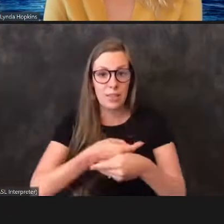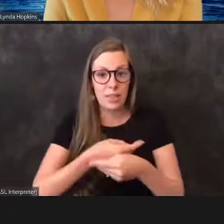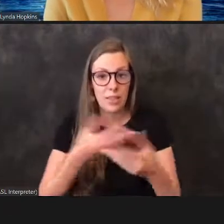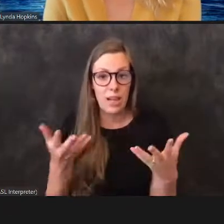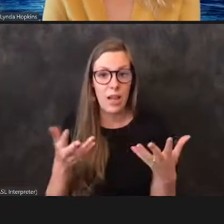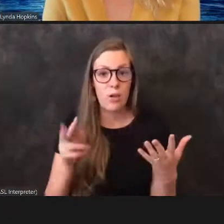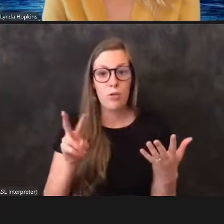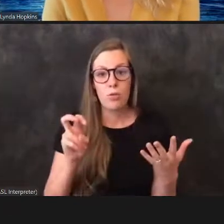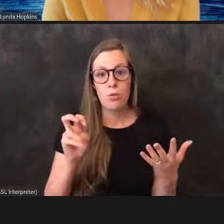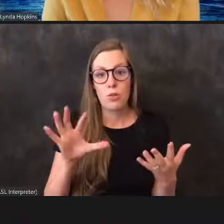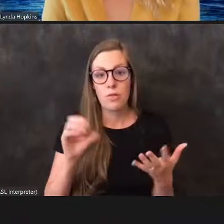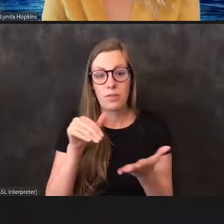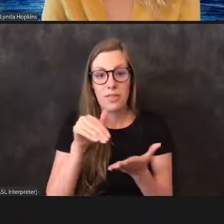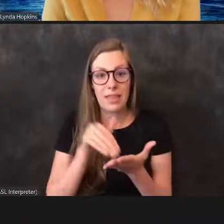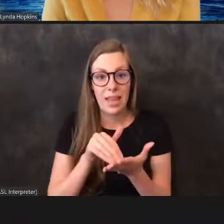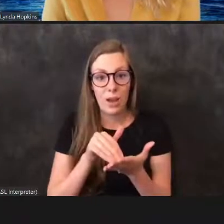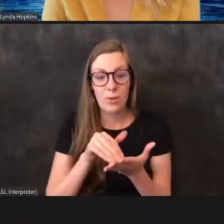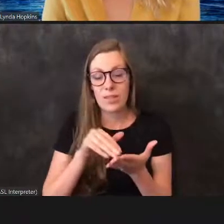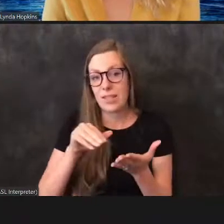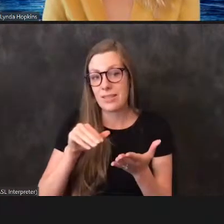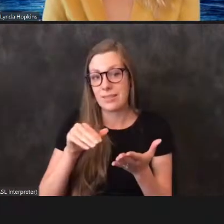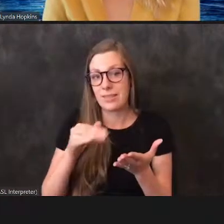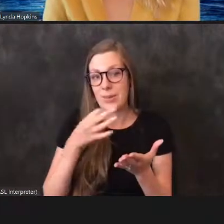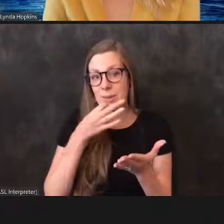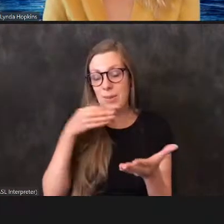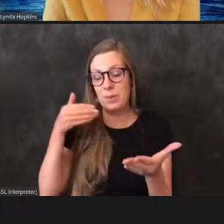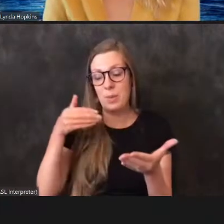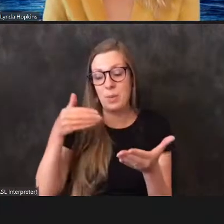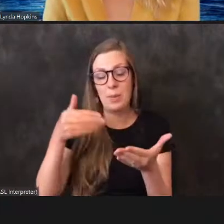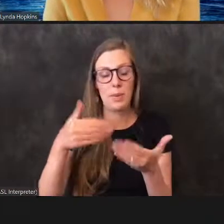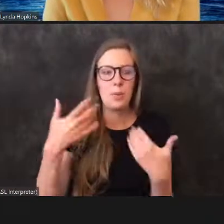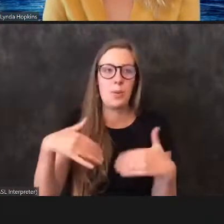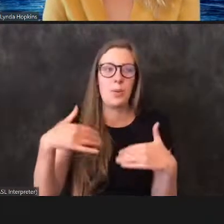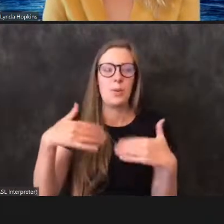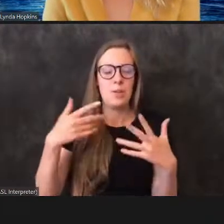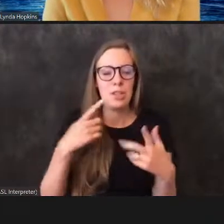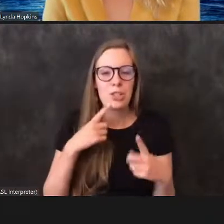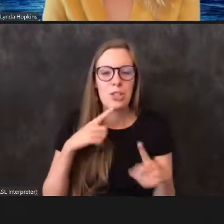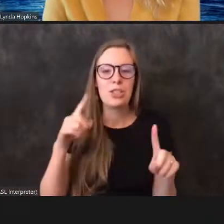yague, los brazos de los accidentes y la marca 255 es un logro.